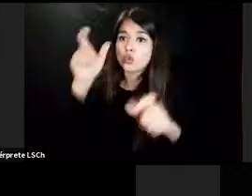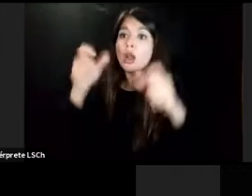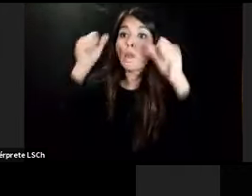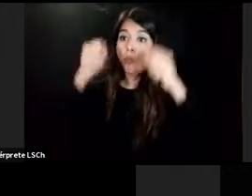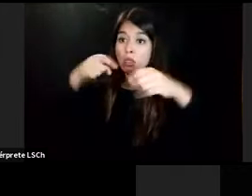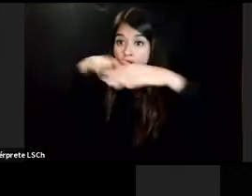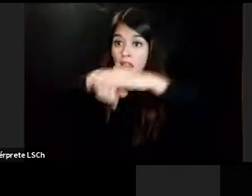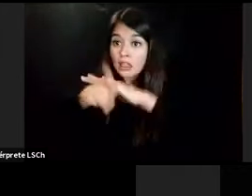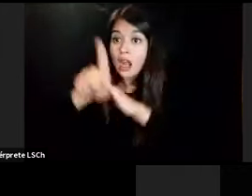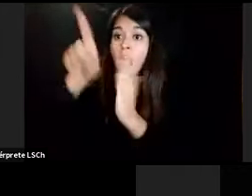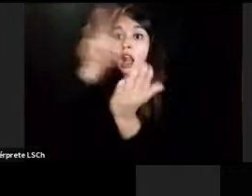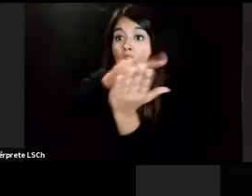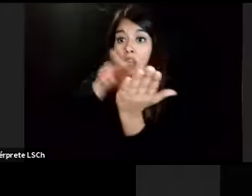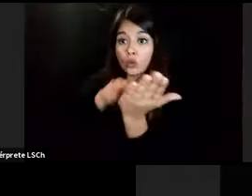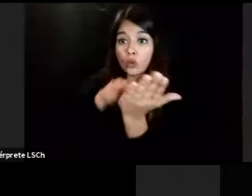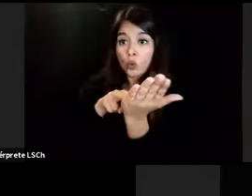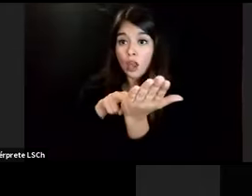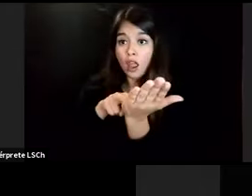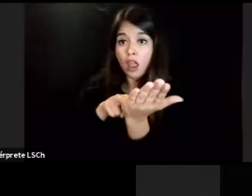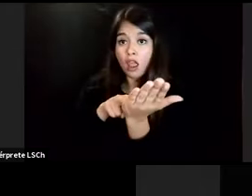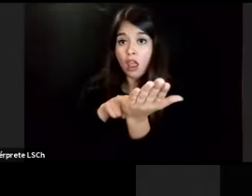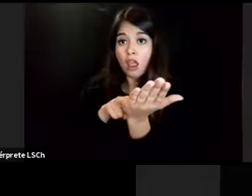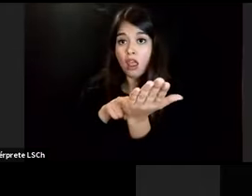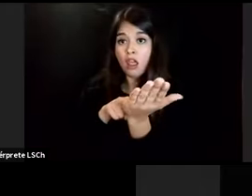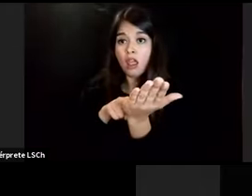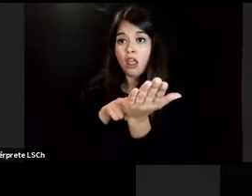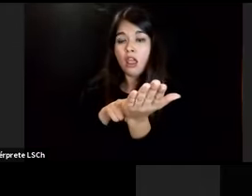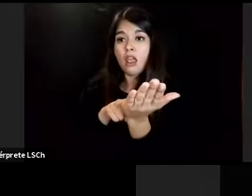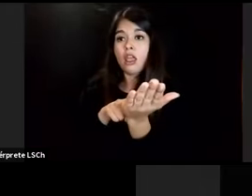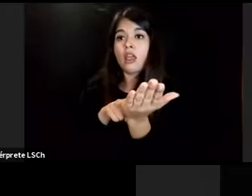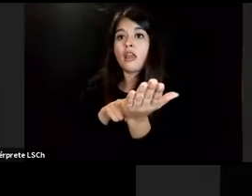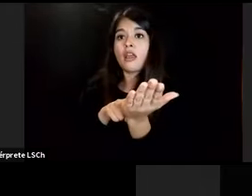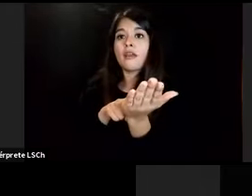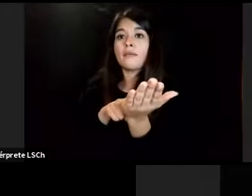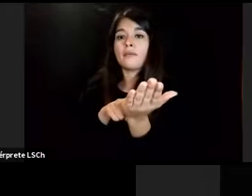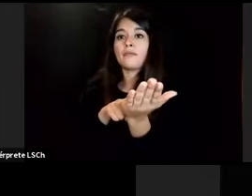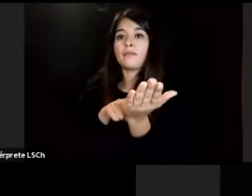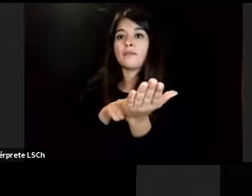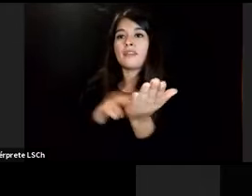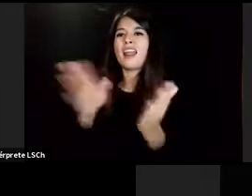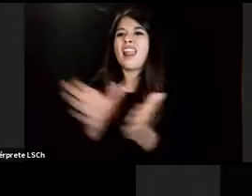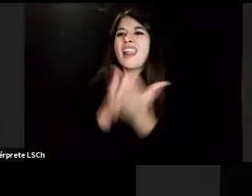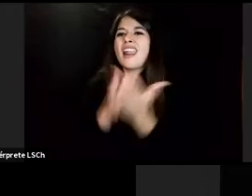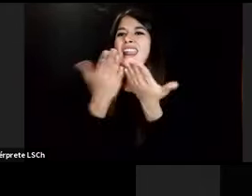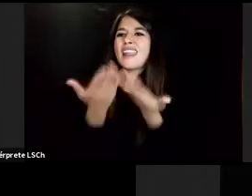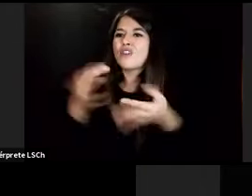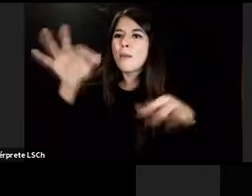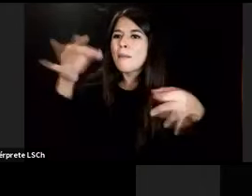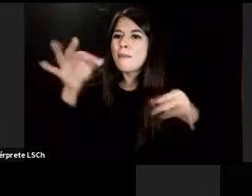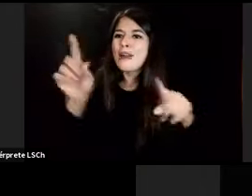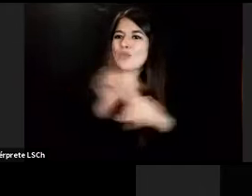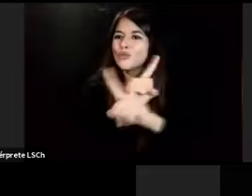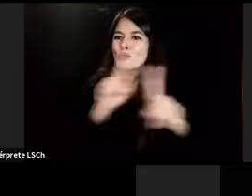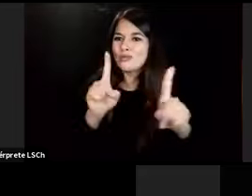que pasa más allá del formato de el libro en papel. Entonces es muy importante primero, que cuando hablemos